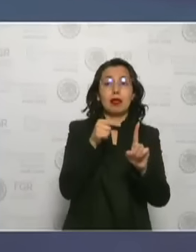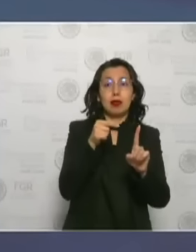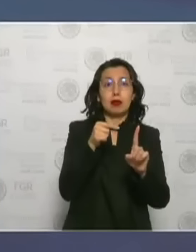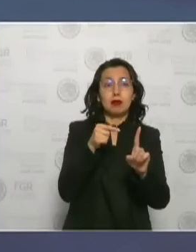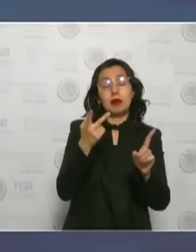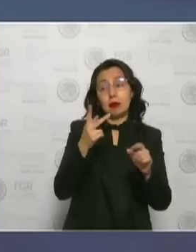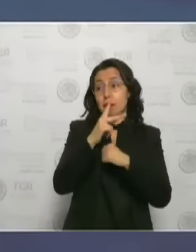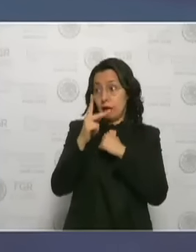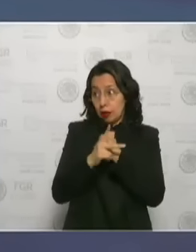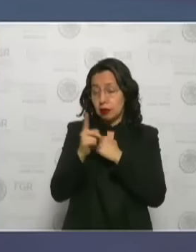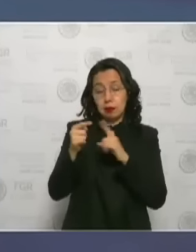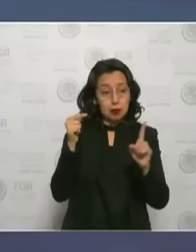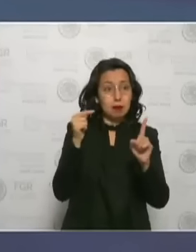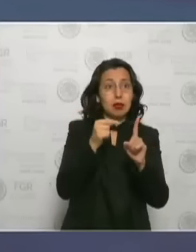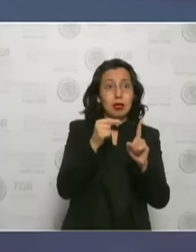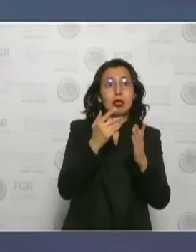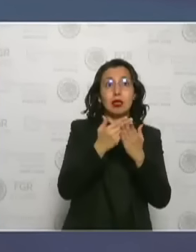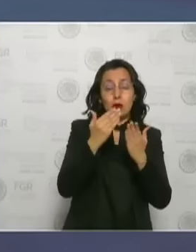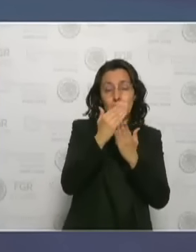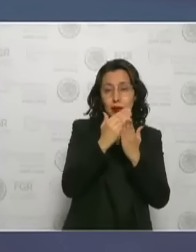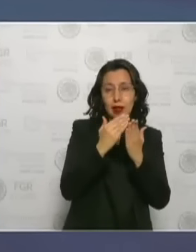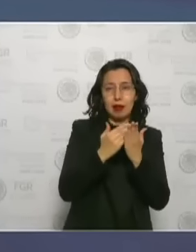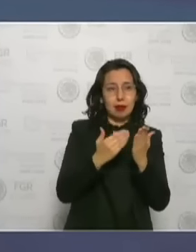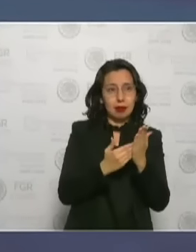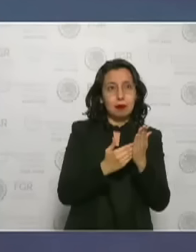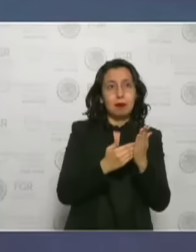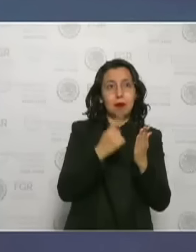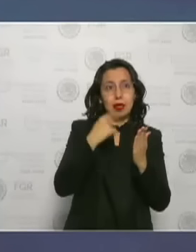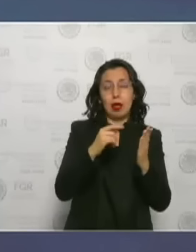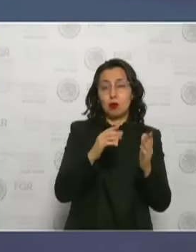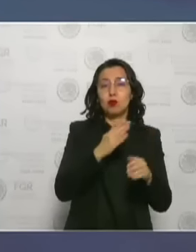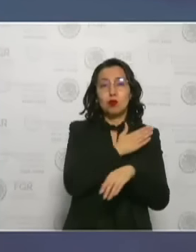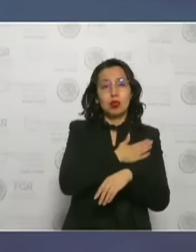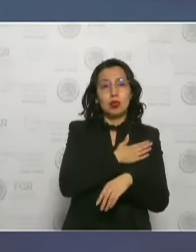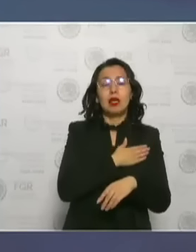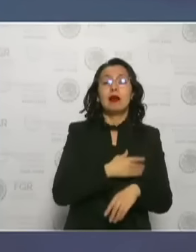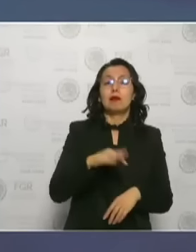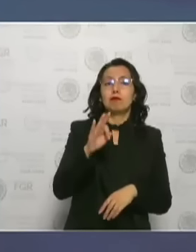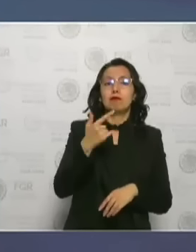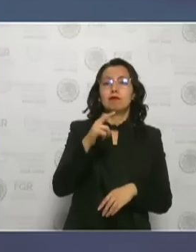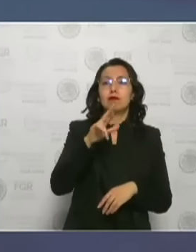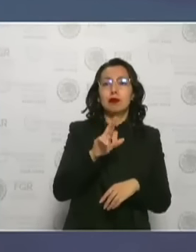nos hemos planteado en materia de seguridad y justicia, la fiscalía requiere un cambio profundo,